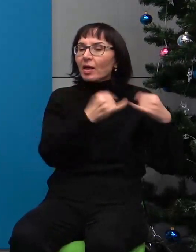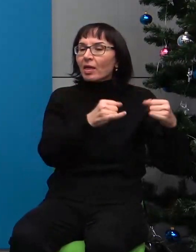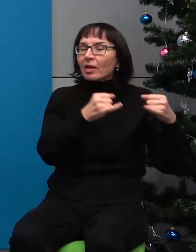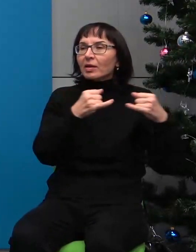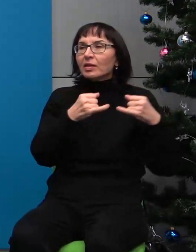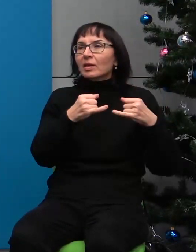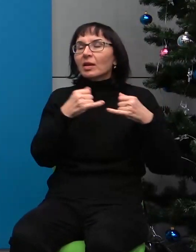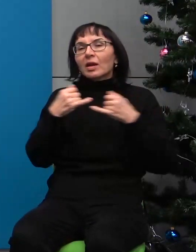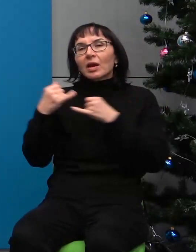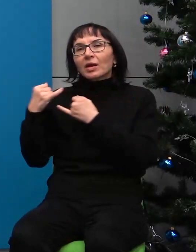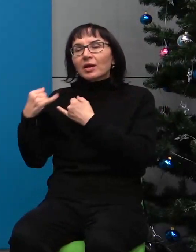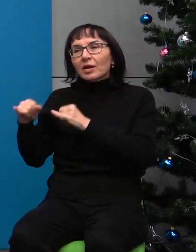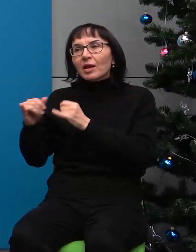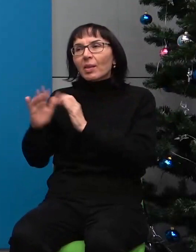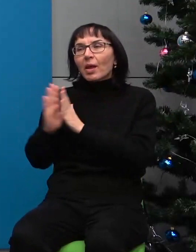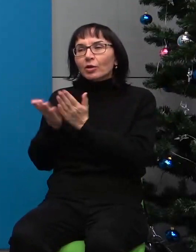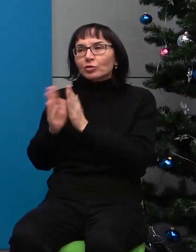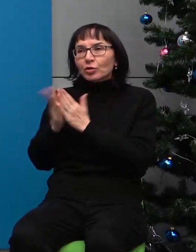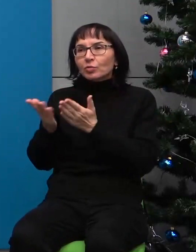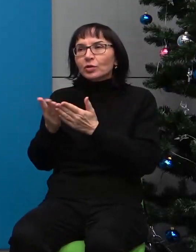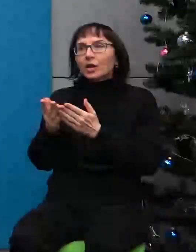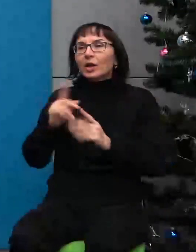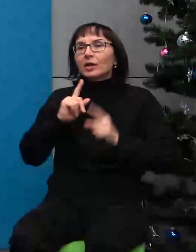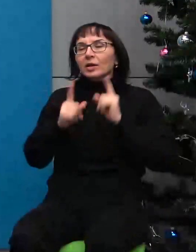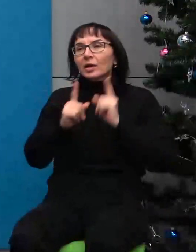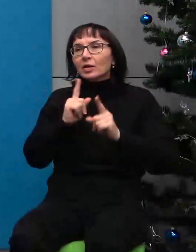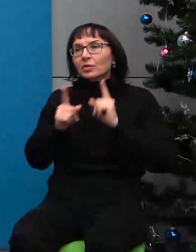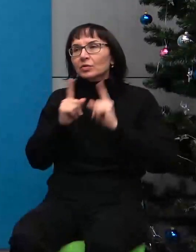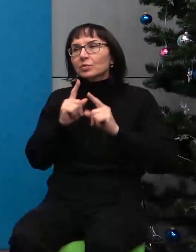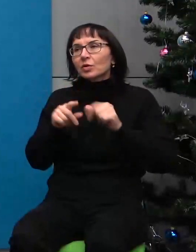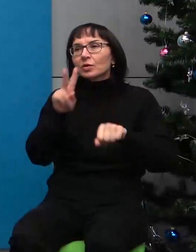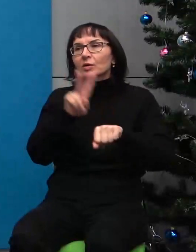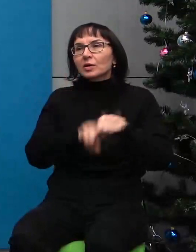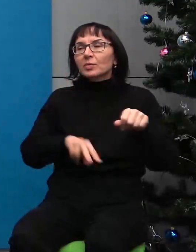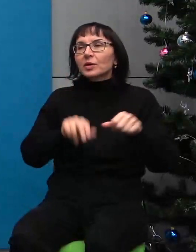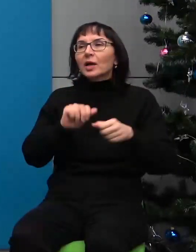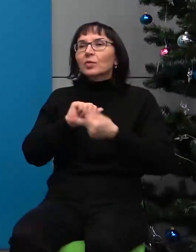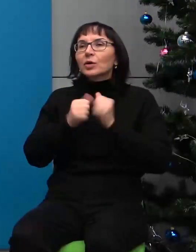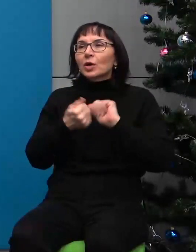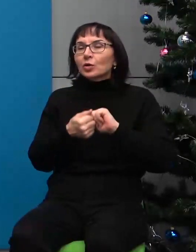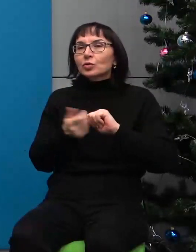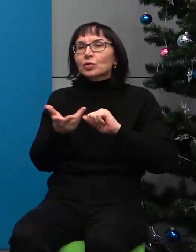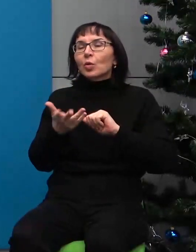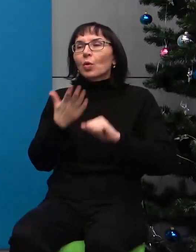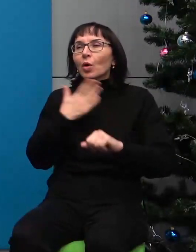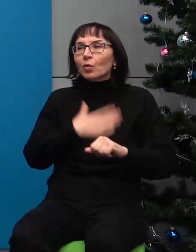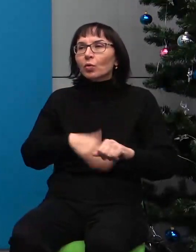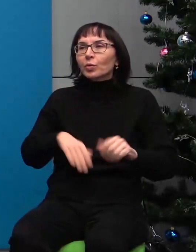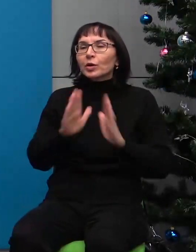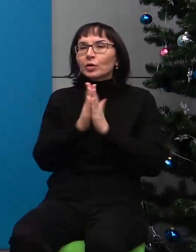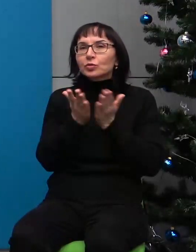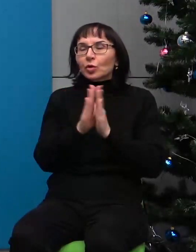Często dzisiaj taka rozmowa się przetacza, że kryminały są coraz popularniejsze. Albo, że są jakieś takie książki, które są niby powieści obyczajowe,